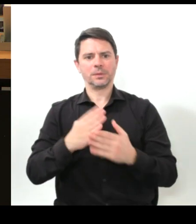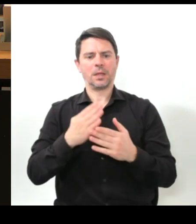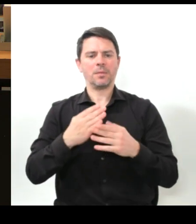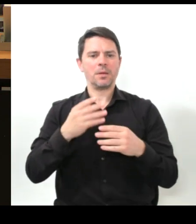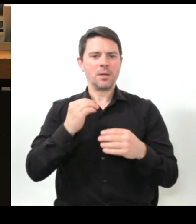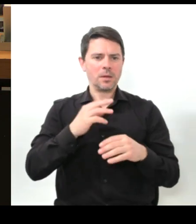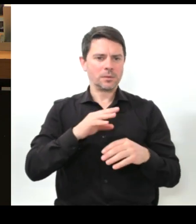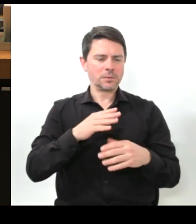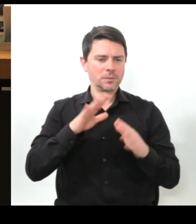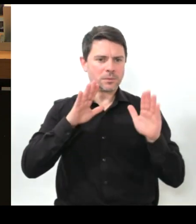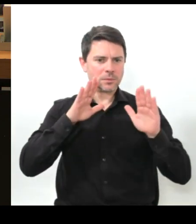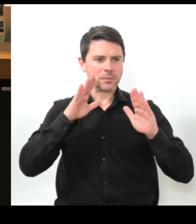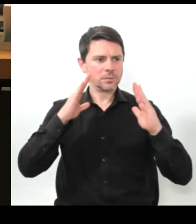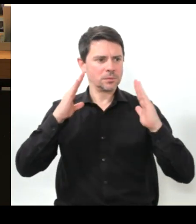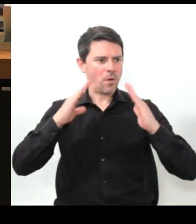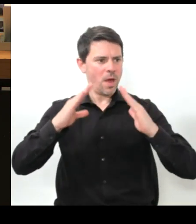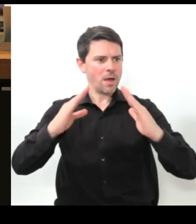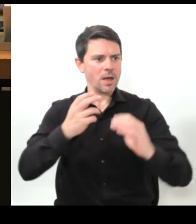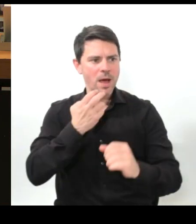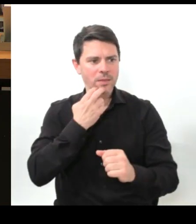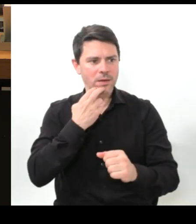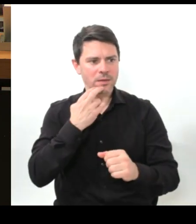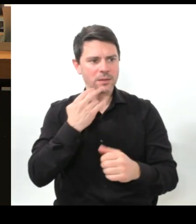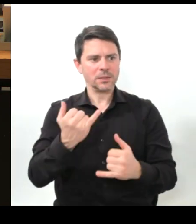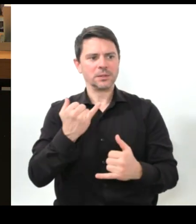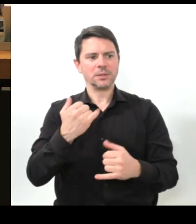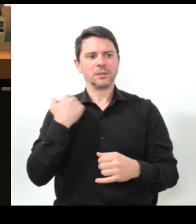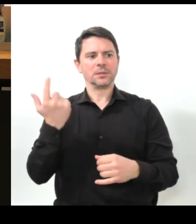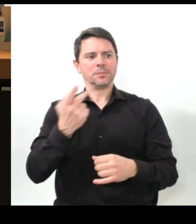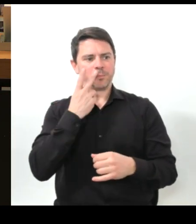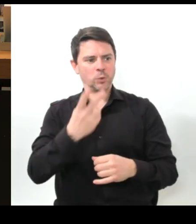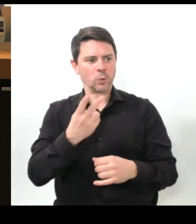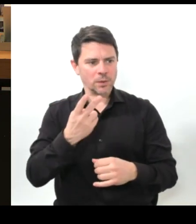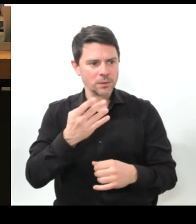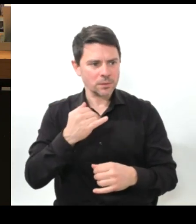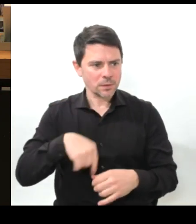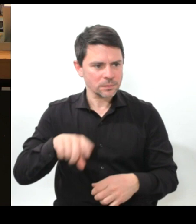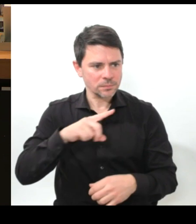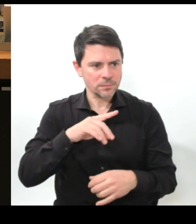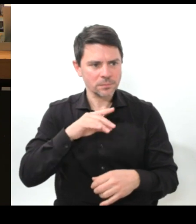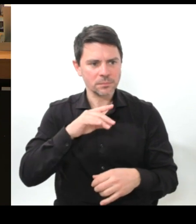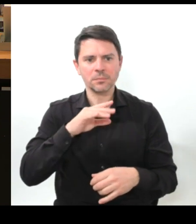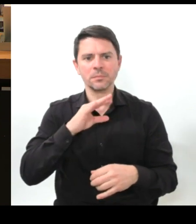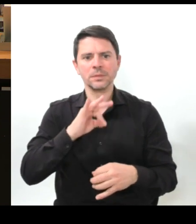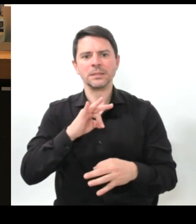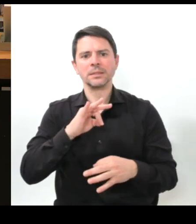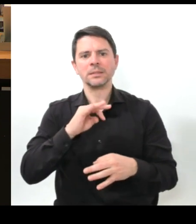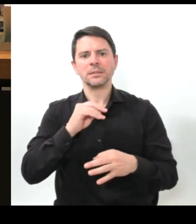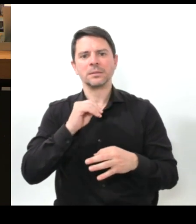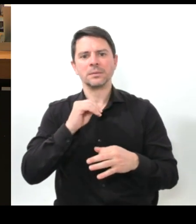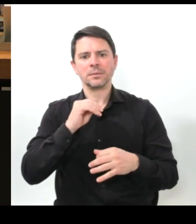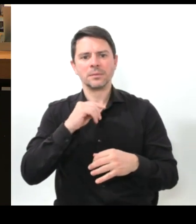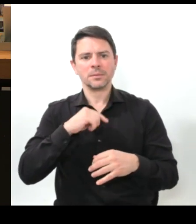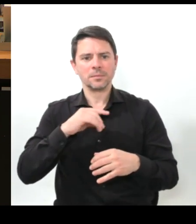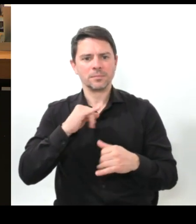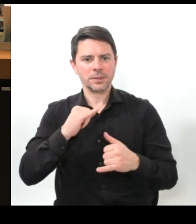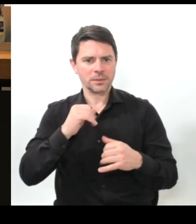von baulichen Veränderungen ein, damit Fenster verschaltet werden können und Gebäude ein Klima Veränderung, wie die Sommerhitze angepasst werden können.